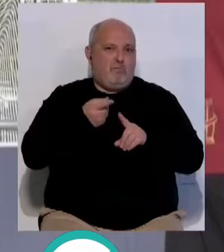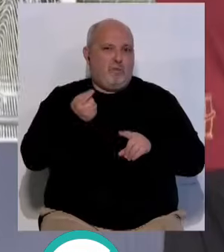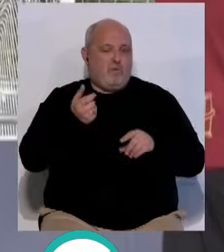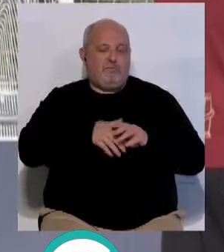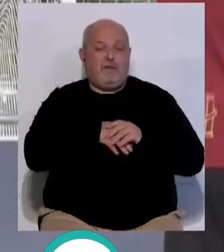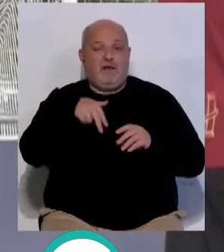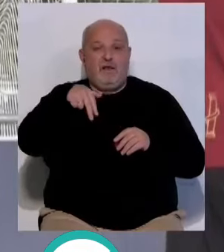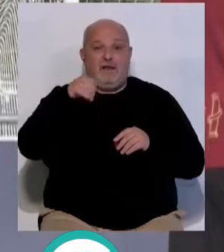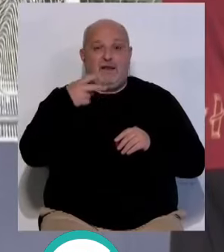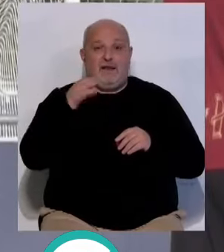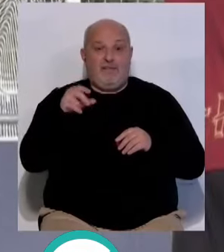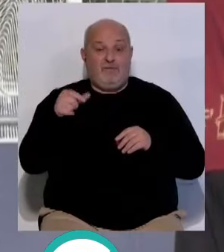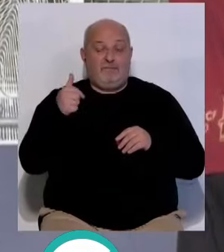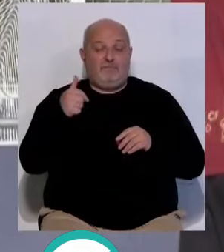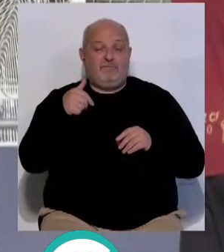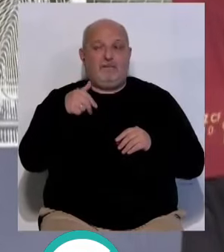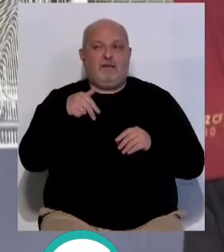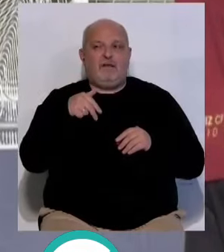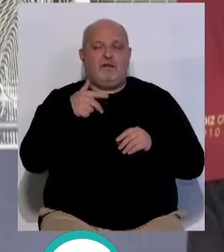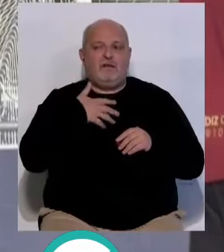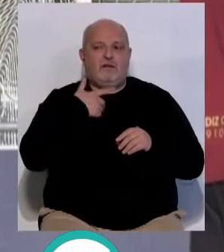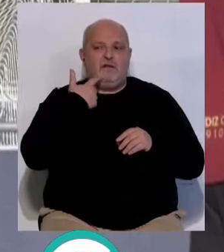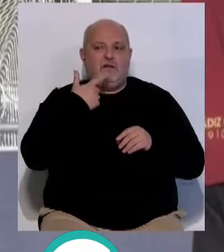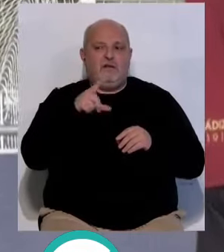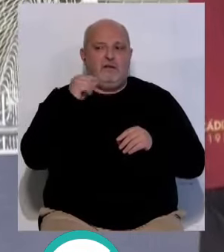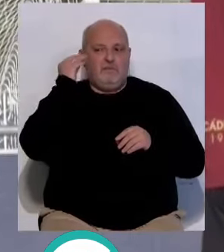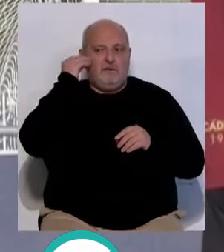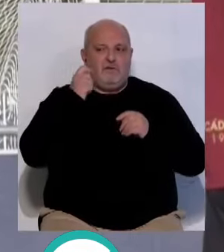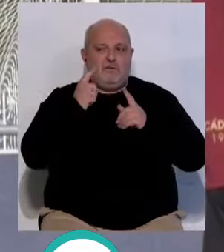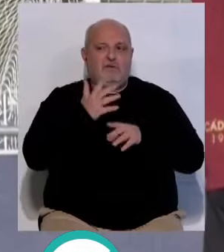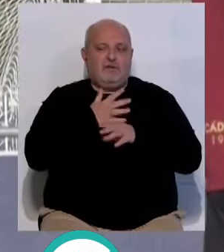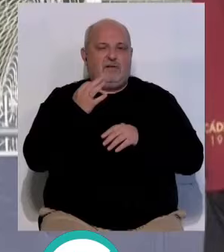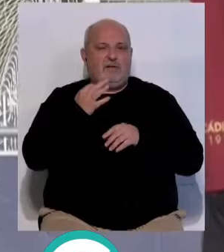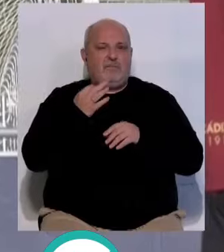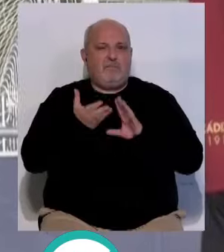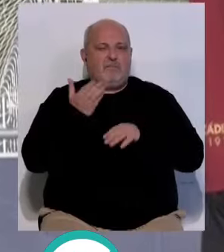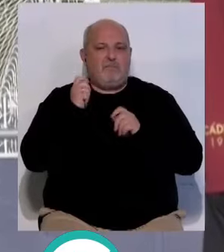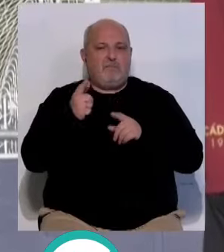negredo yo creo que ha merecido jugar más yoo igual ahí yo creo que mcio jugar más viendo el